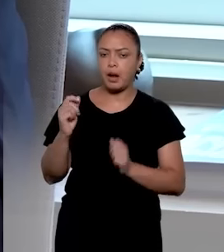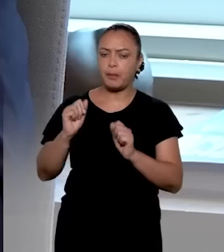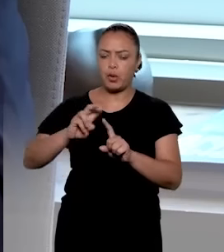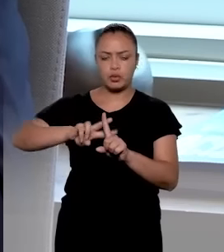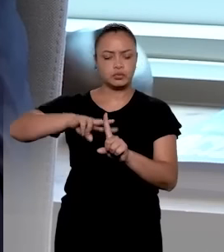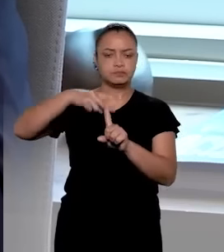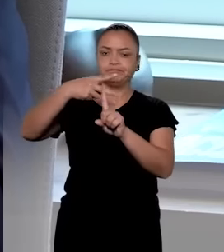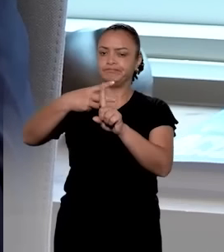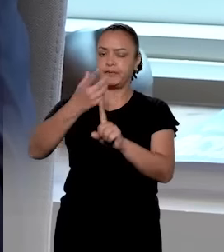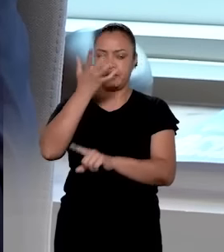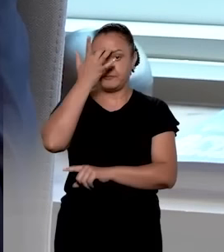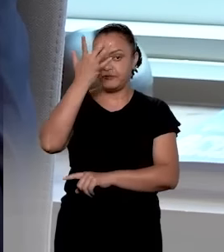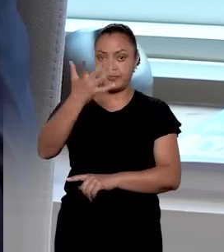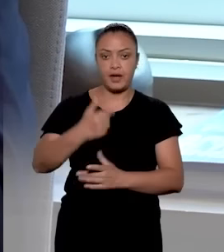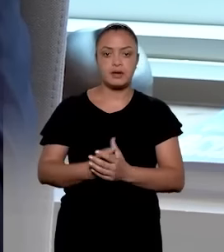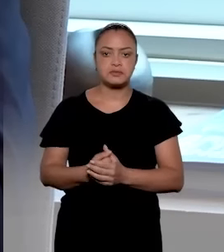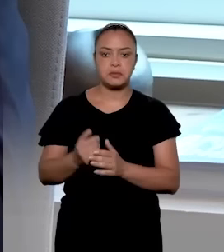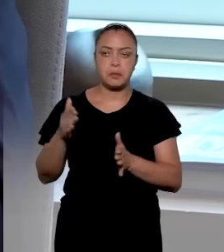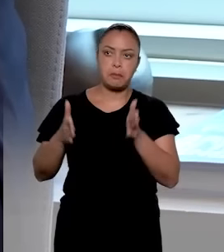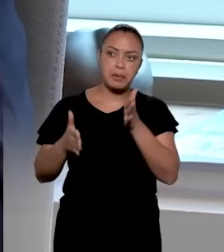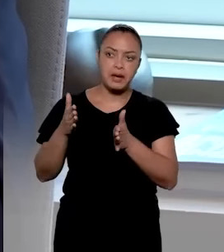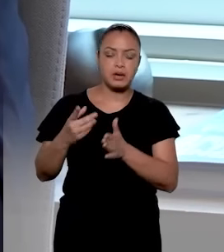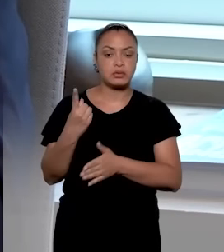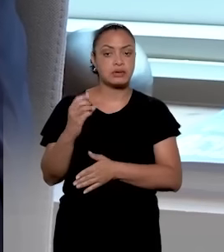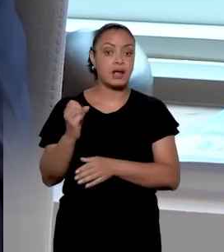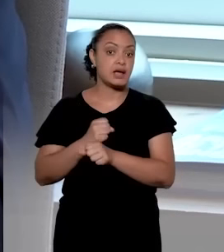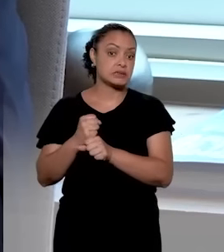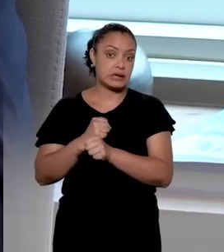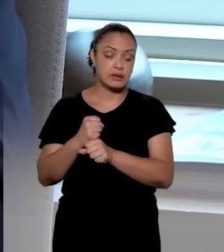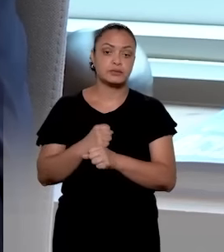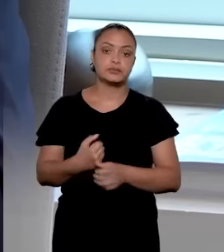podemos chegar a 400 milhões de toneladas facilmente, facilmente em 10 anos.